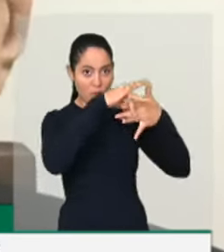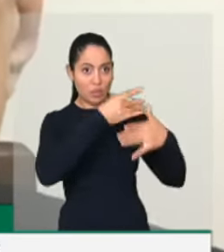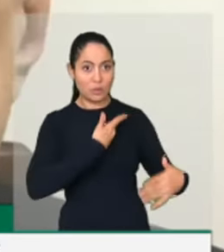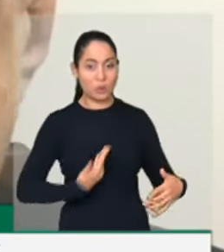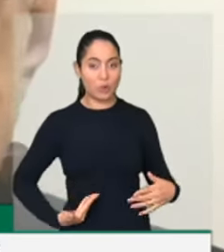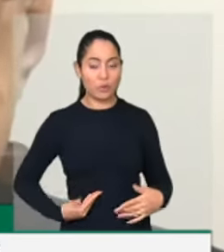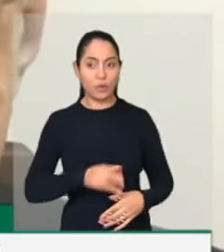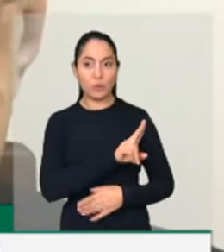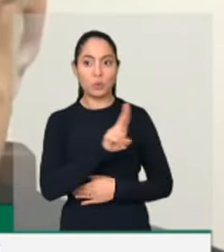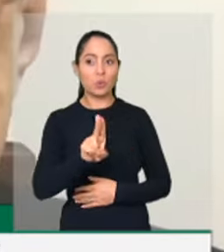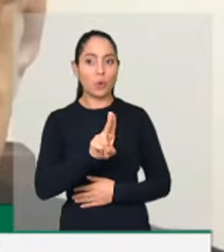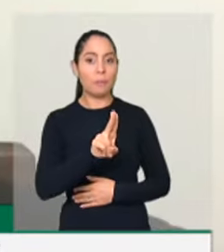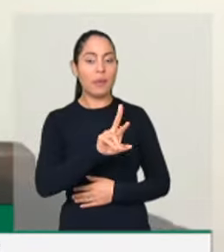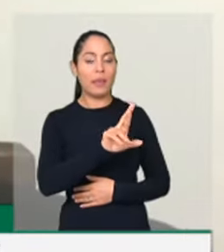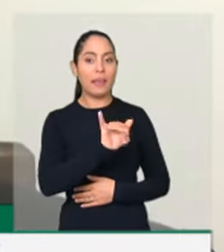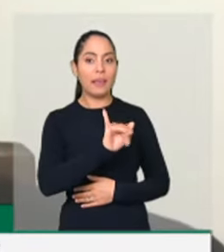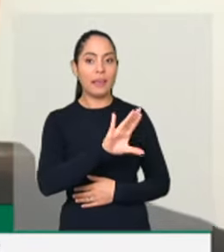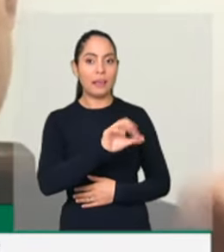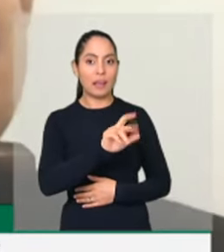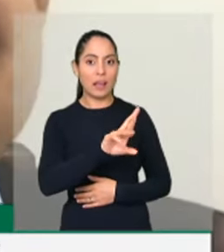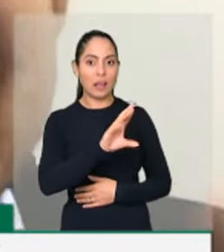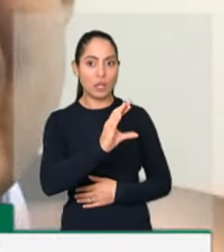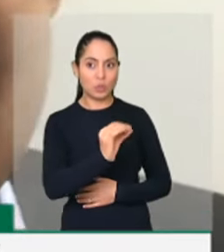RICARDO BARROS. PELA SUA... SINCERIDADE.... SE NINGUÉM OUVIU... EU QUERO RETRATAR AQUI, QUERO REPETIR O QUE ELE